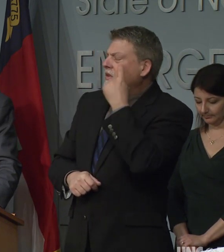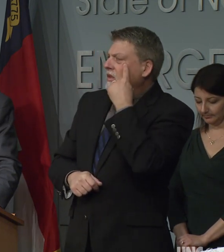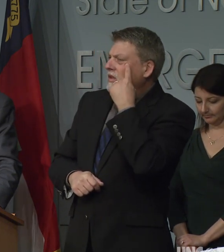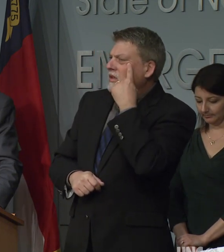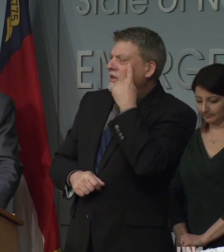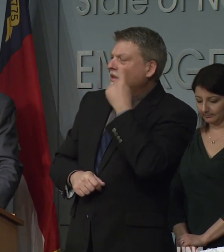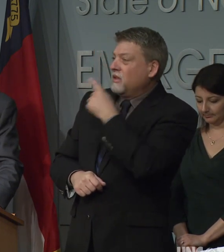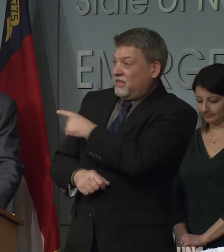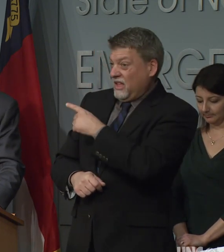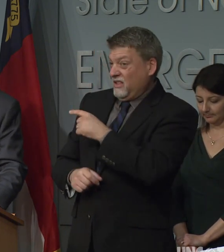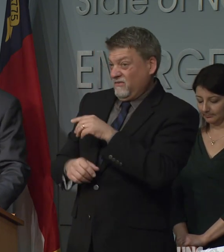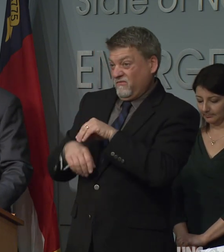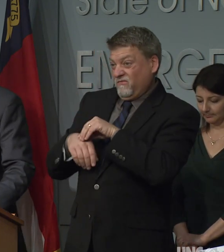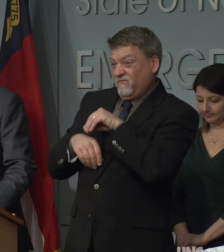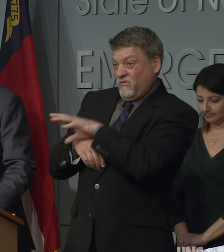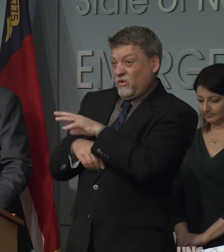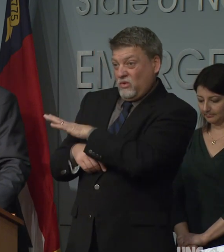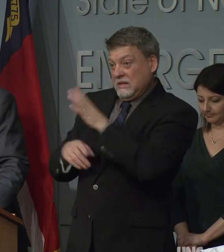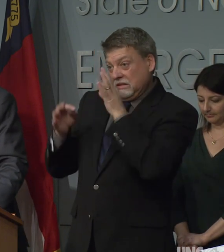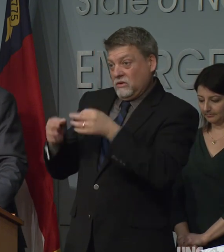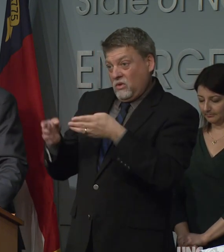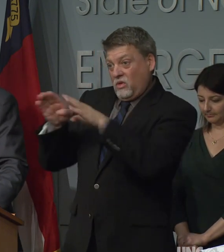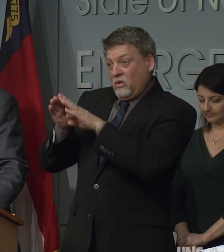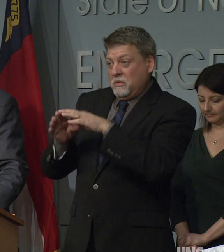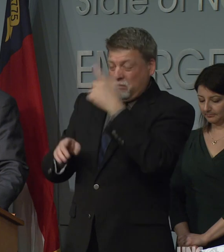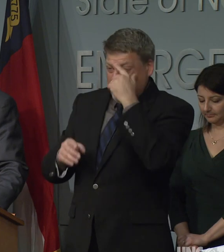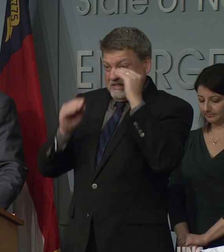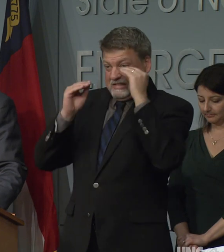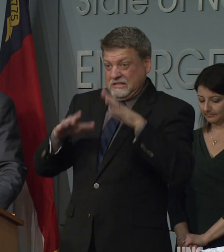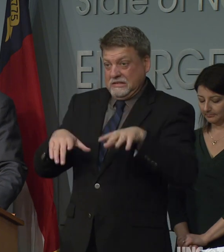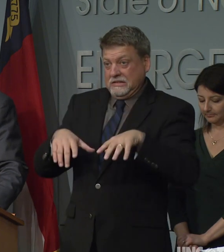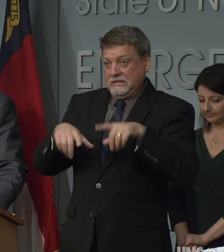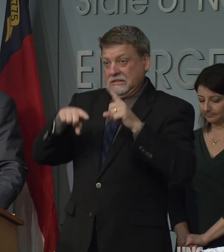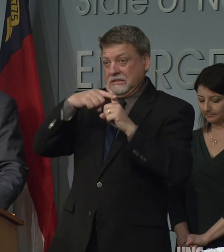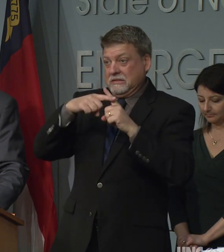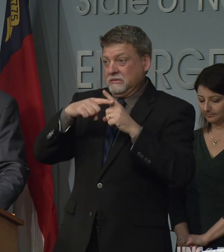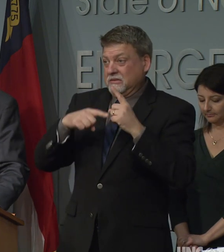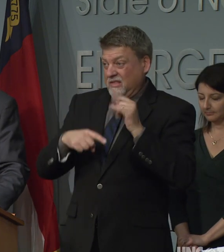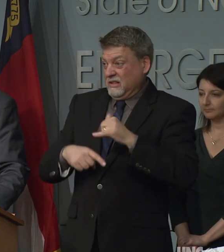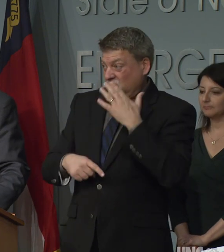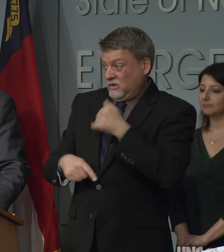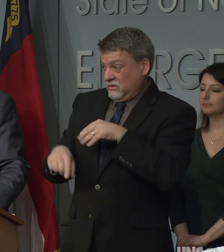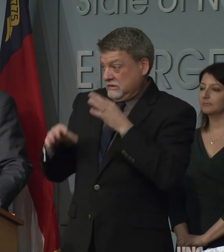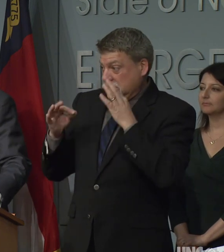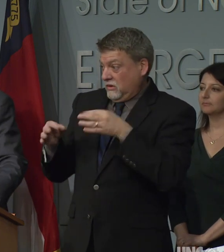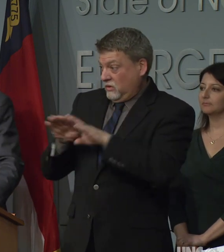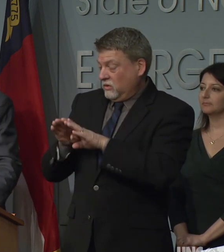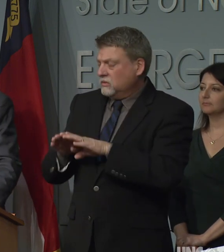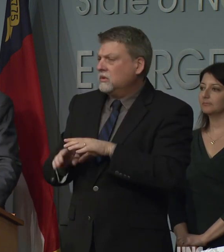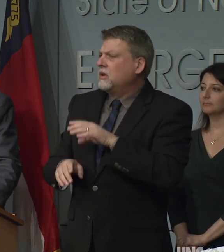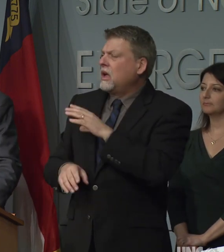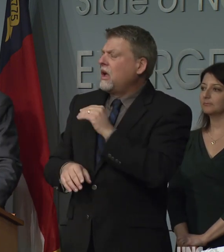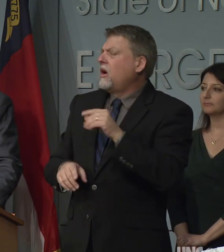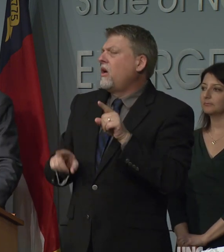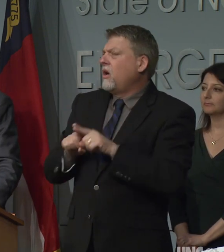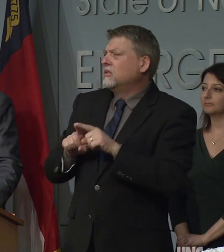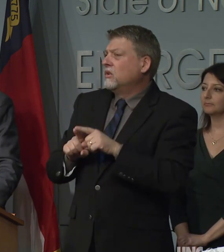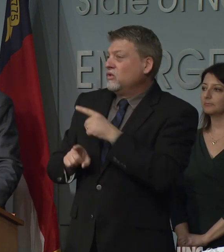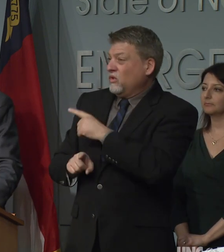En las si la prueba positiva el resultado positivo de la maestra tuvo algún efecto en la escuela y Sinama estratega